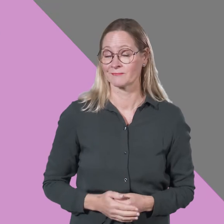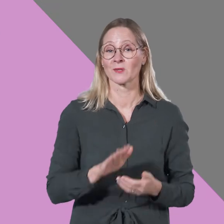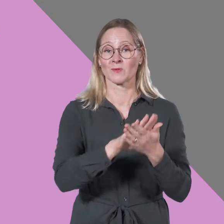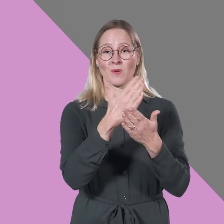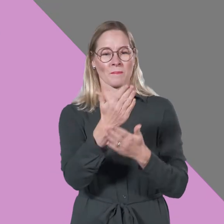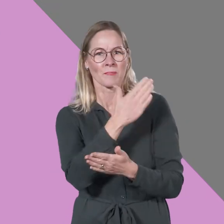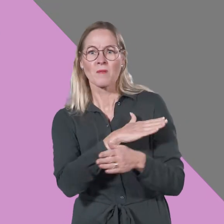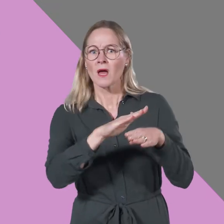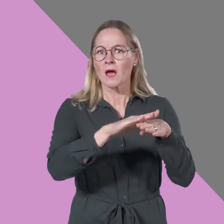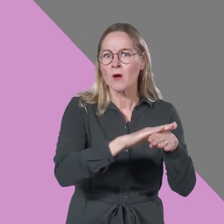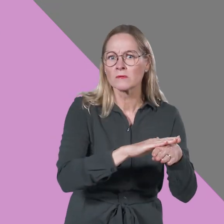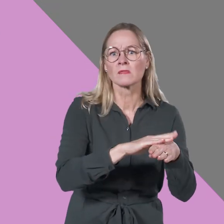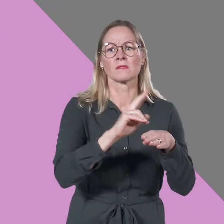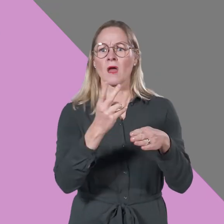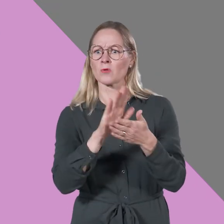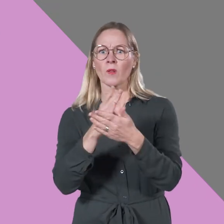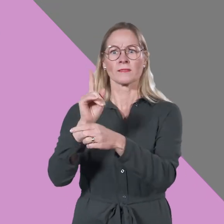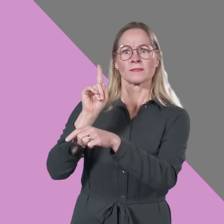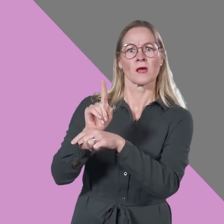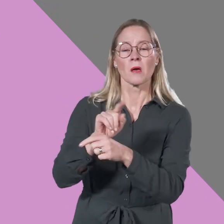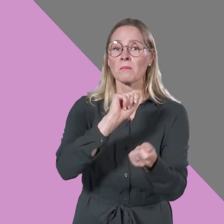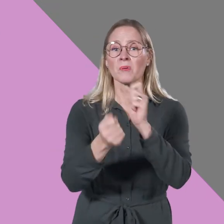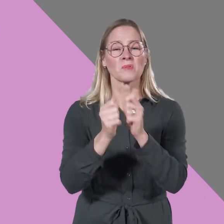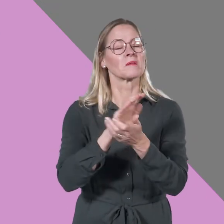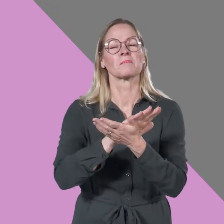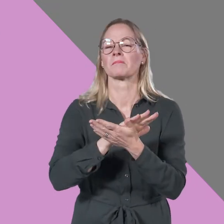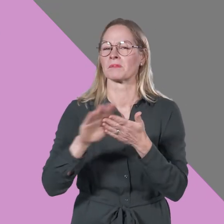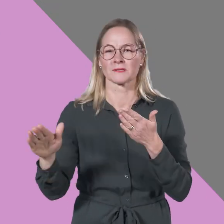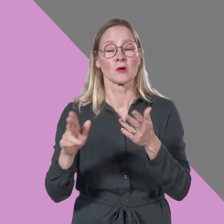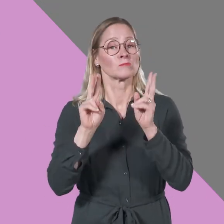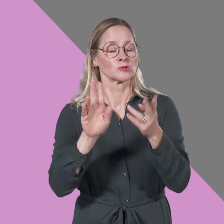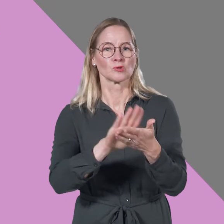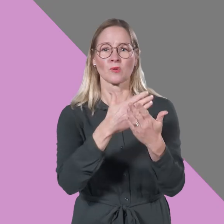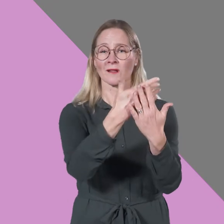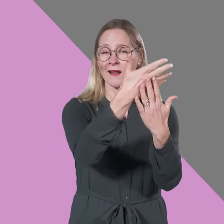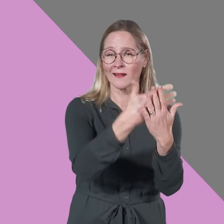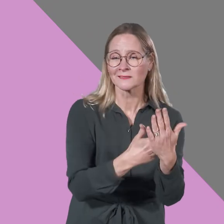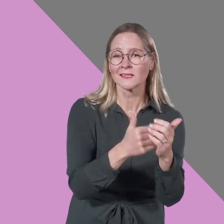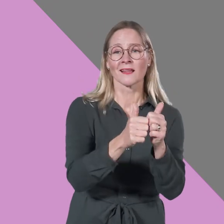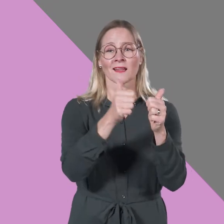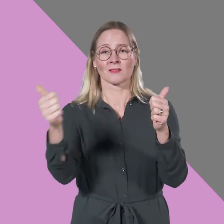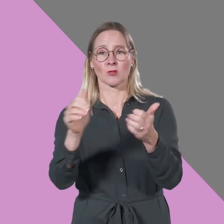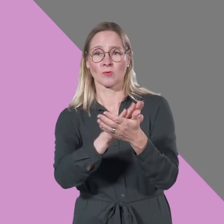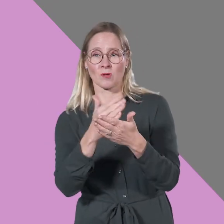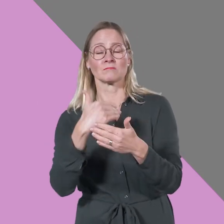Tulkkauspalvelun käyttöön tai tulkkien tilaamiseen - ei kuitenkaan ole tulossa muutoksia, ja tulkkilista sekä etätulkkaus -